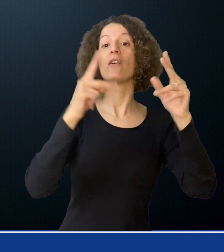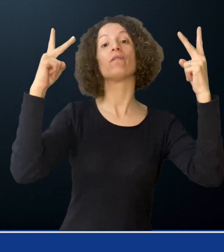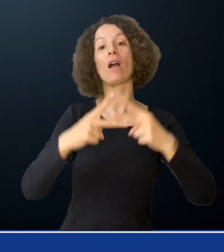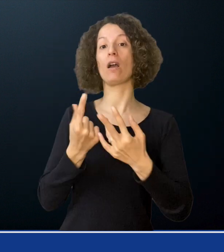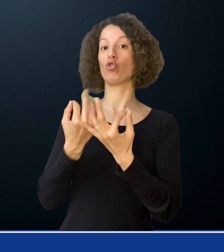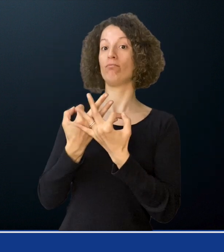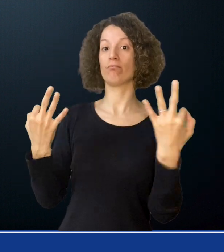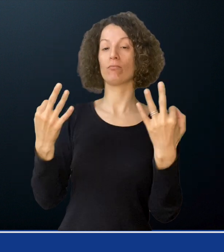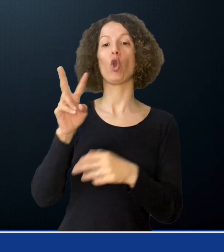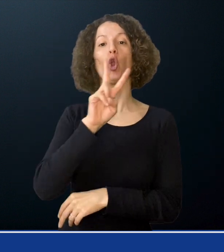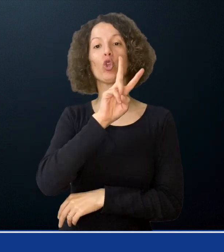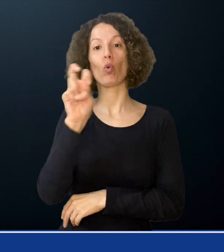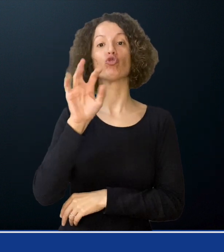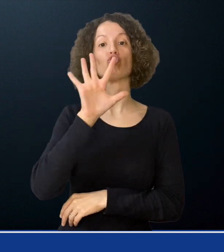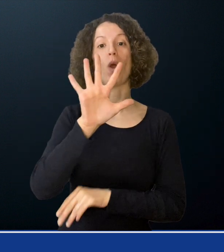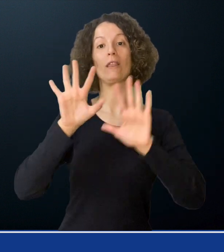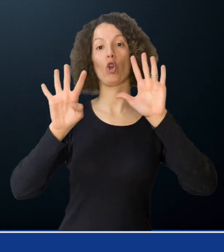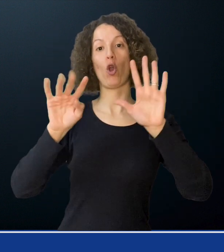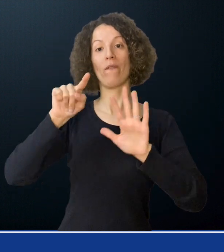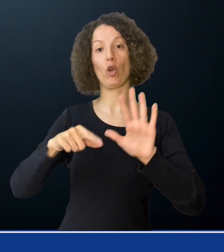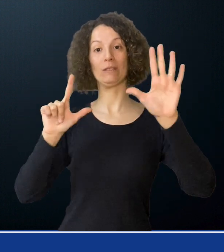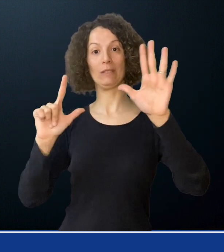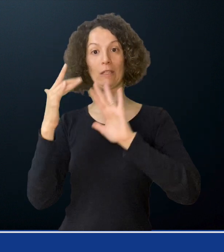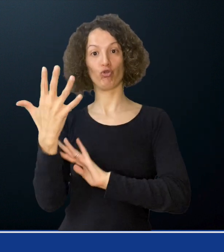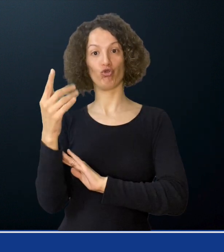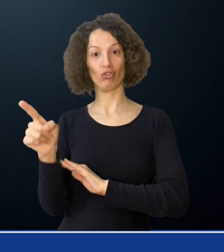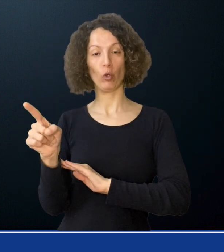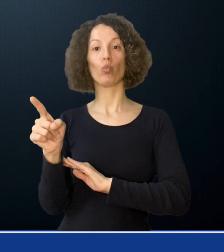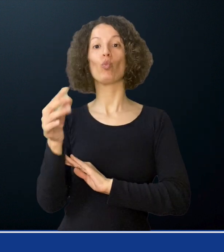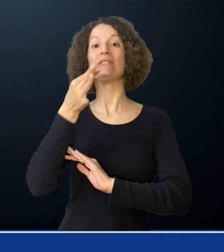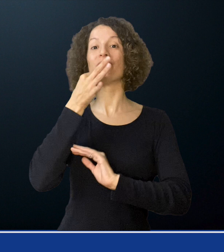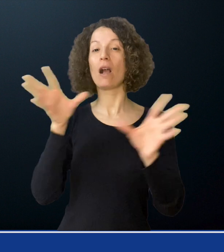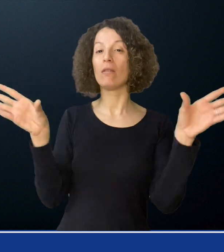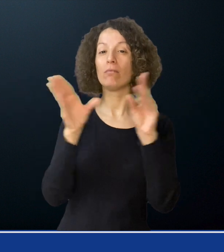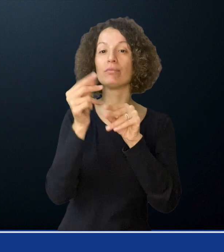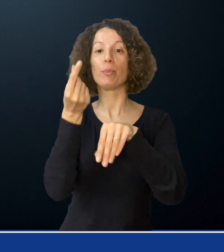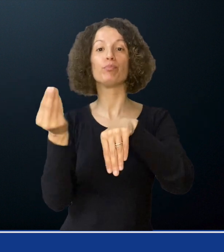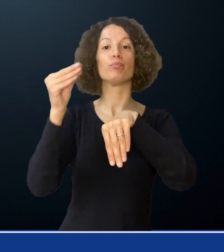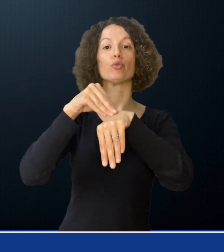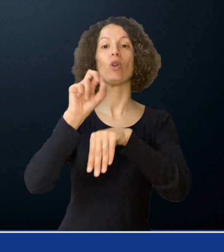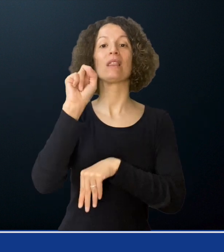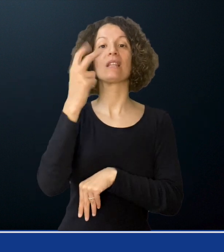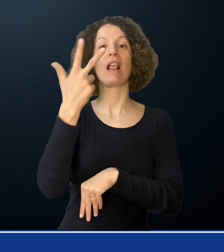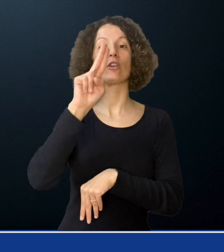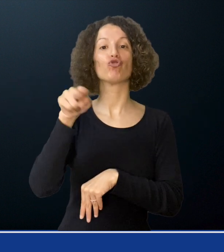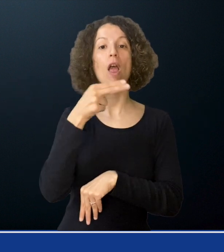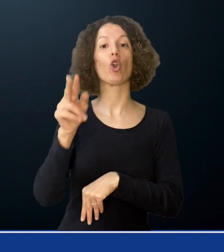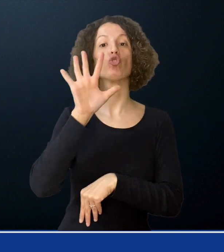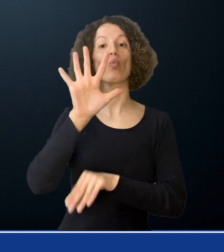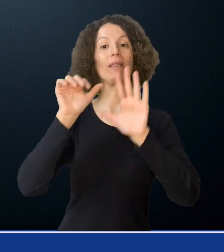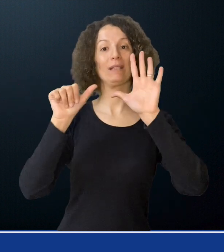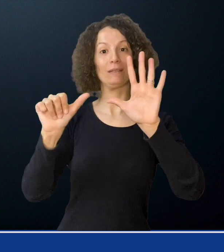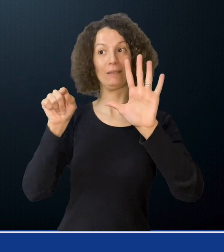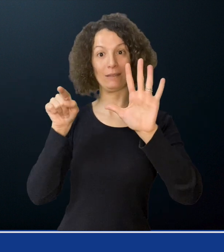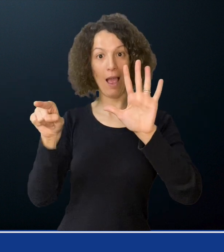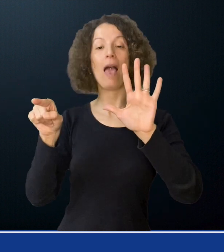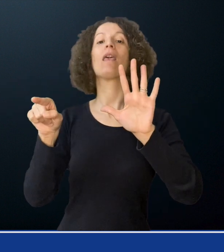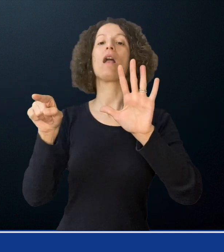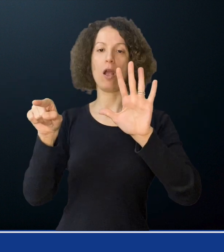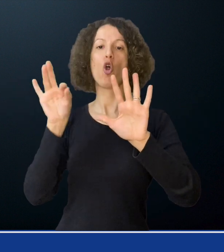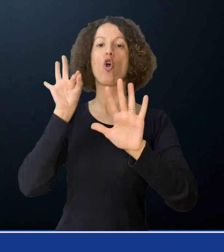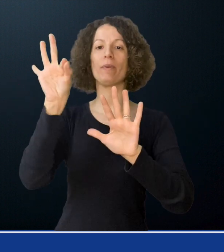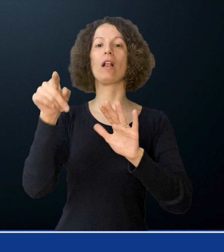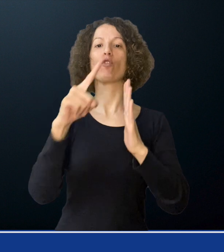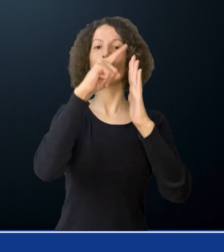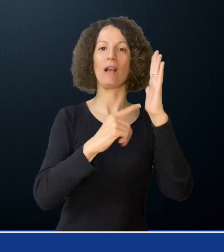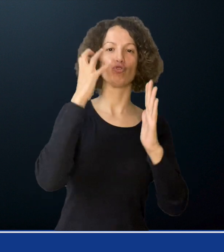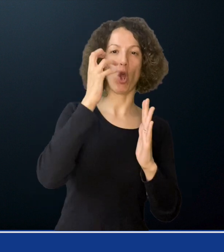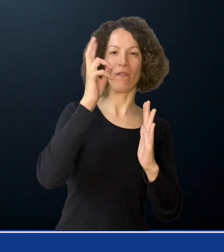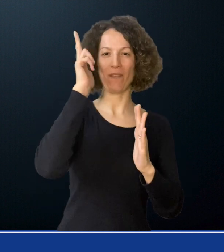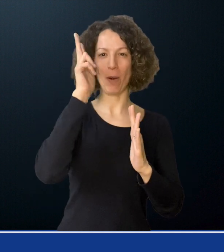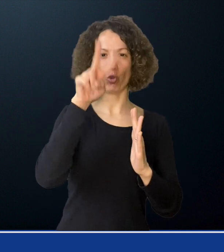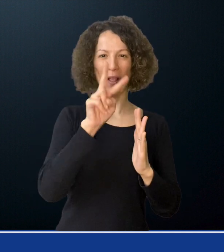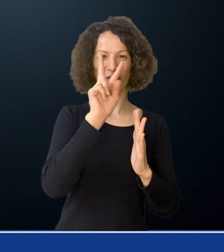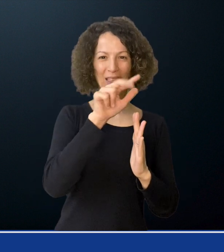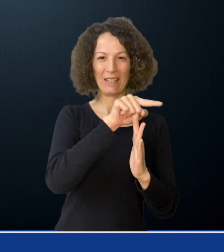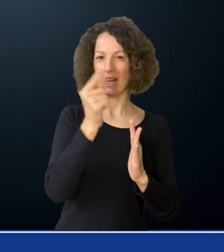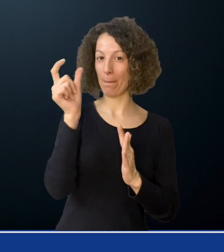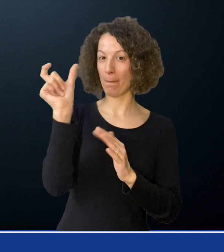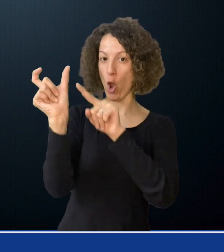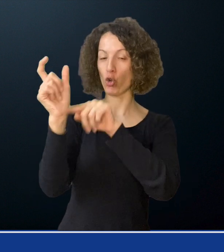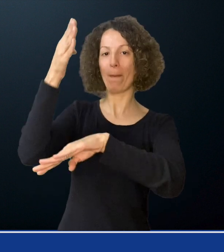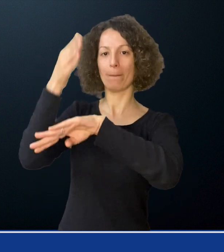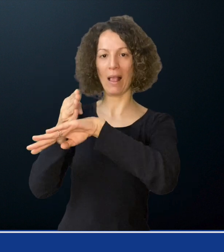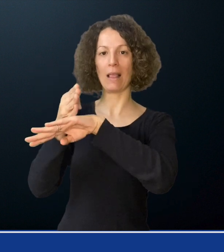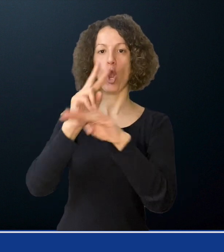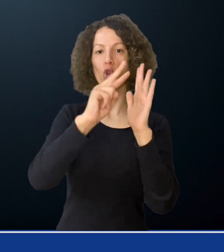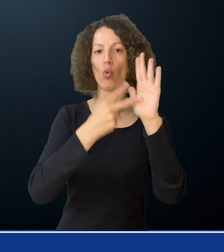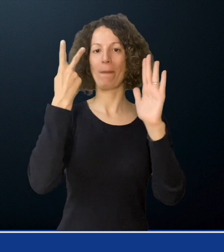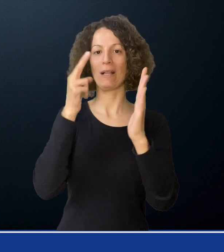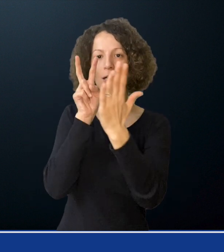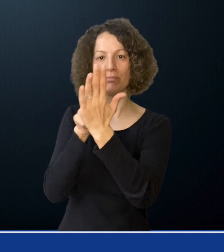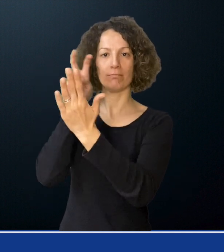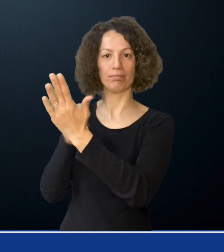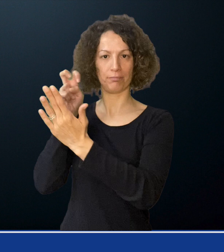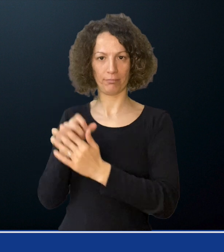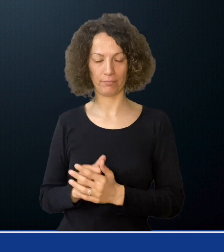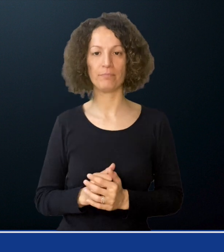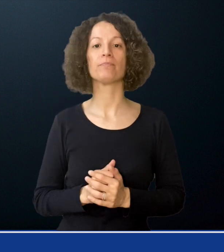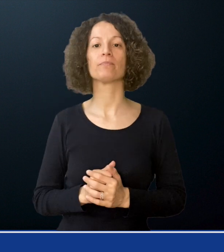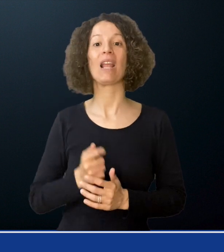Questo errore di calcolo sulla pensione ha generato a fine anno un recupero di euro 13,56 che è stato effettuato con 2 rate di euro 6,78 nei mesi di gennaio e febbraio 2023.